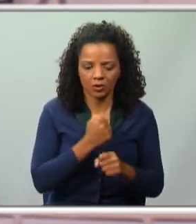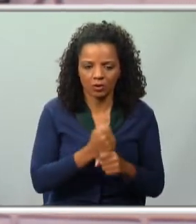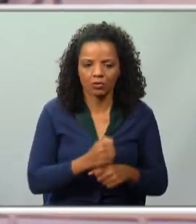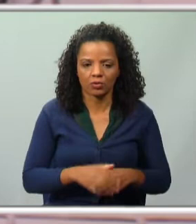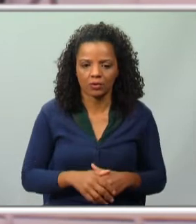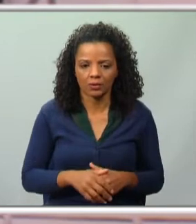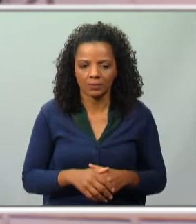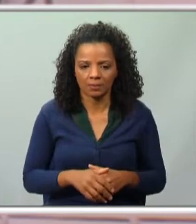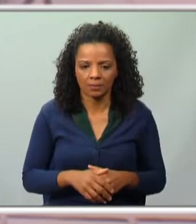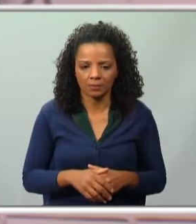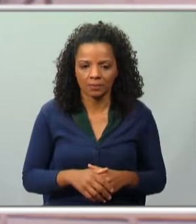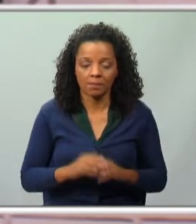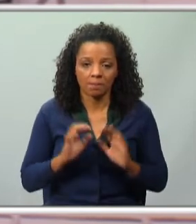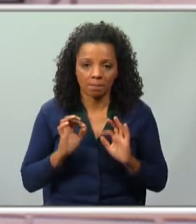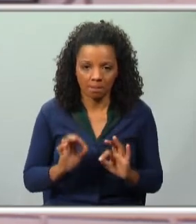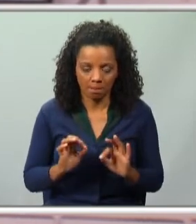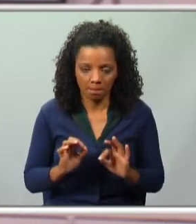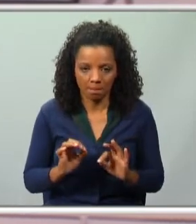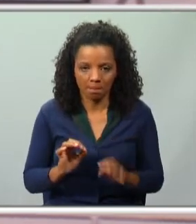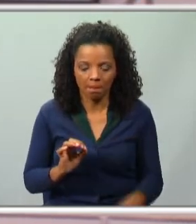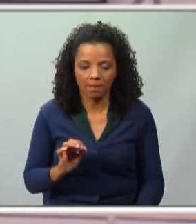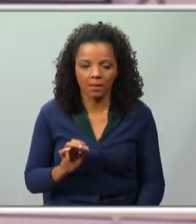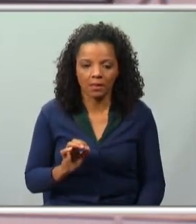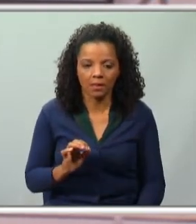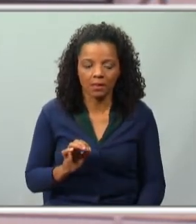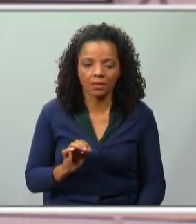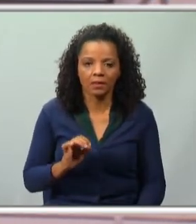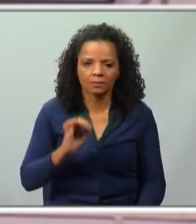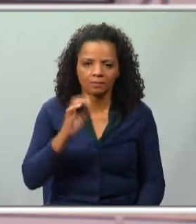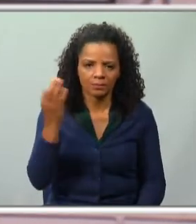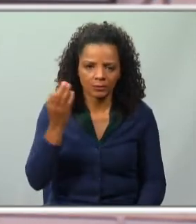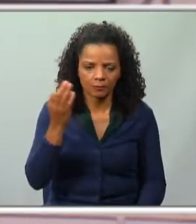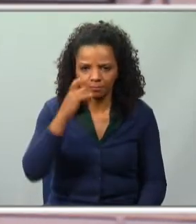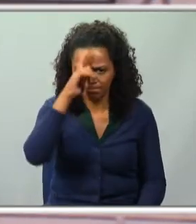fizemos esta pequena este pequeno esta pequena recordação chegamos a relembrar 我們把這個小傢伙變成了這個小傢伙我們開始記住的小記憶